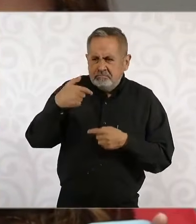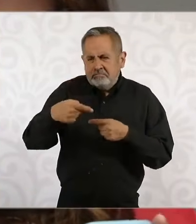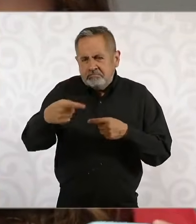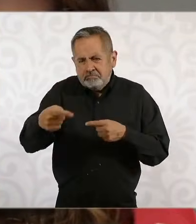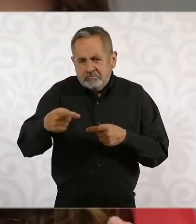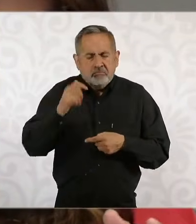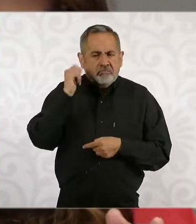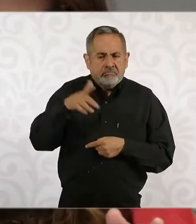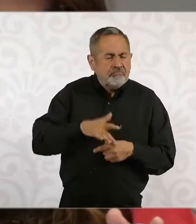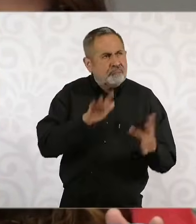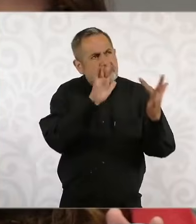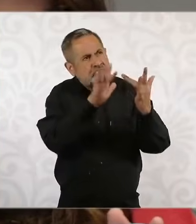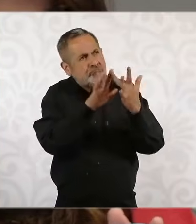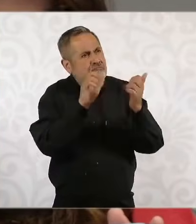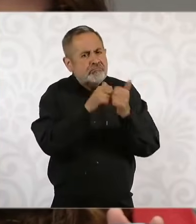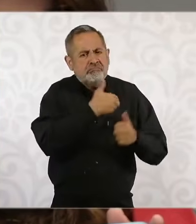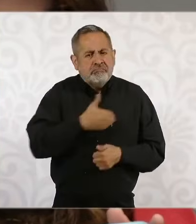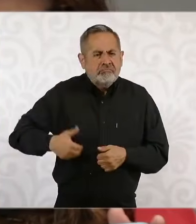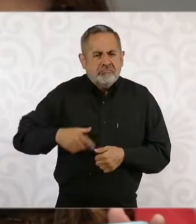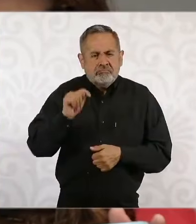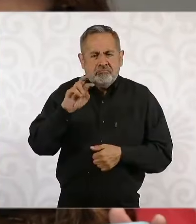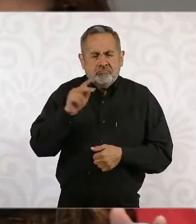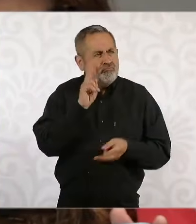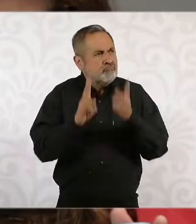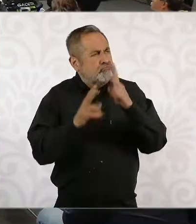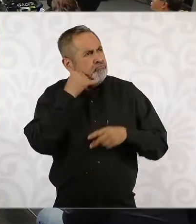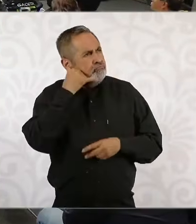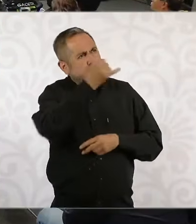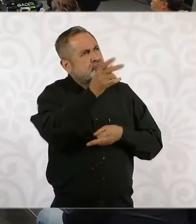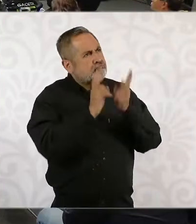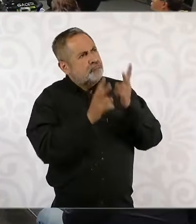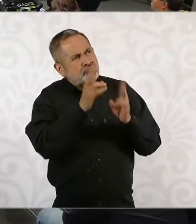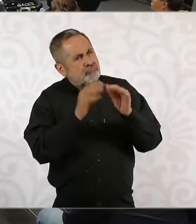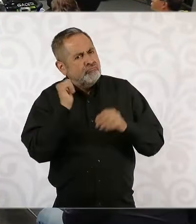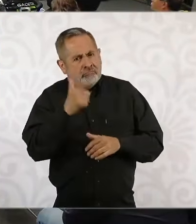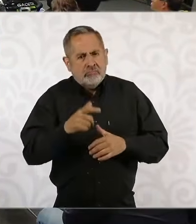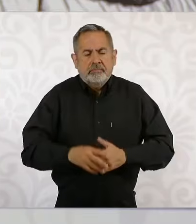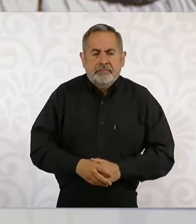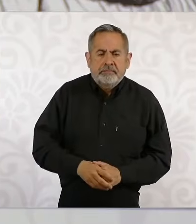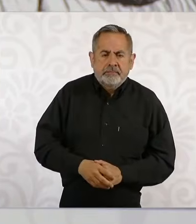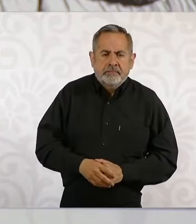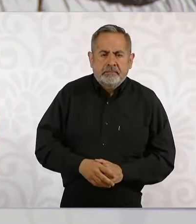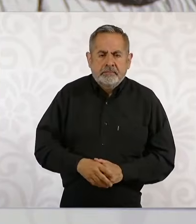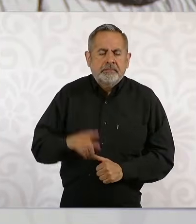algún diálogo con el presidente de Estados Unidos, Donald Trump. Eh, sí, hablamos muy